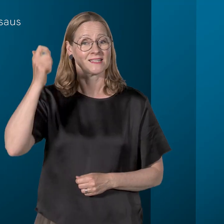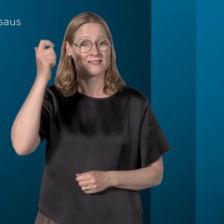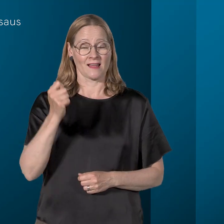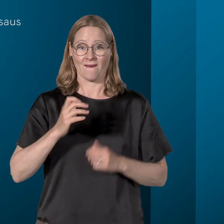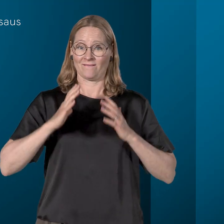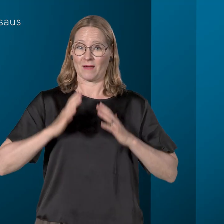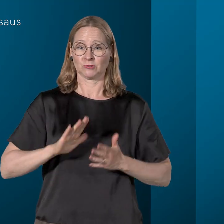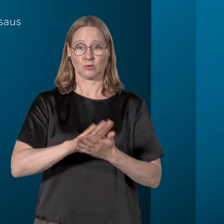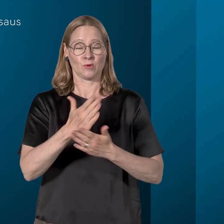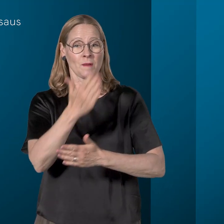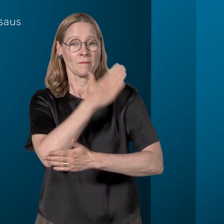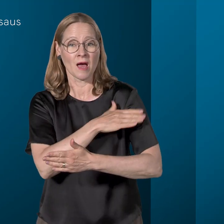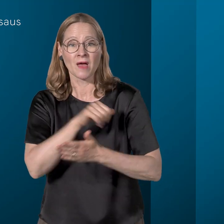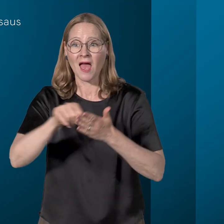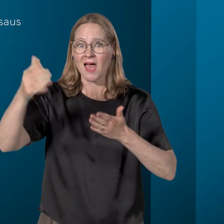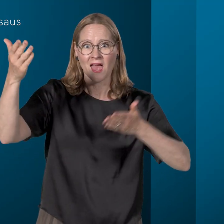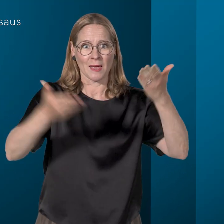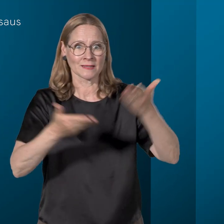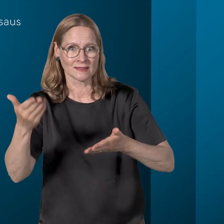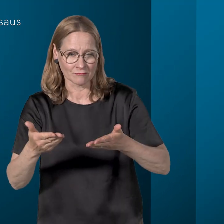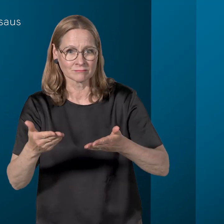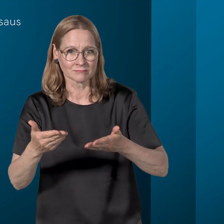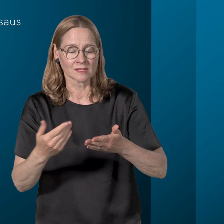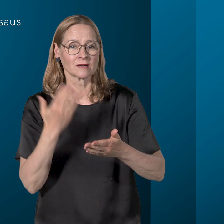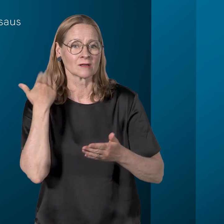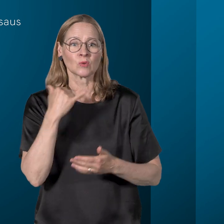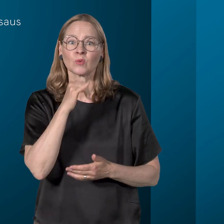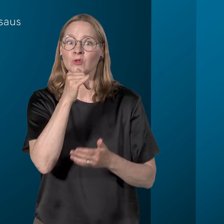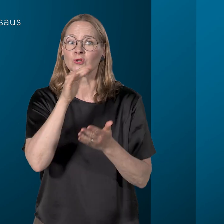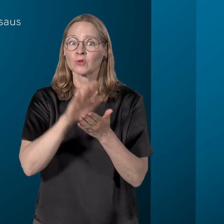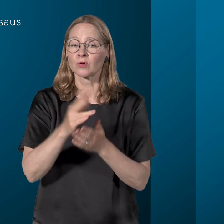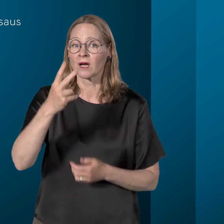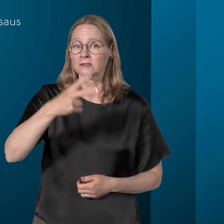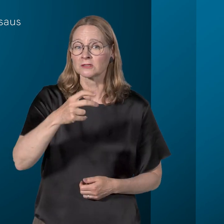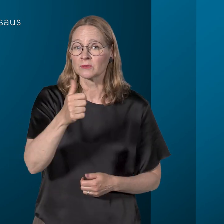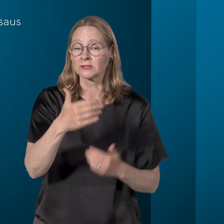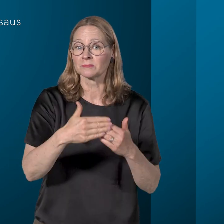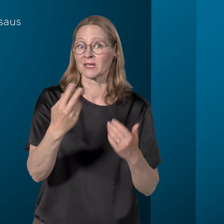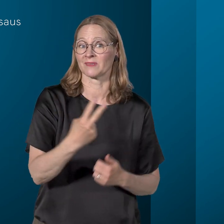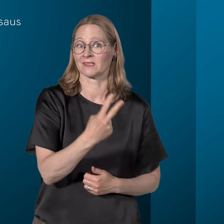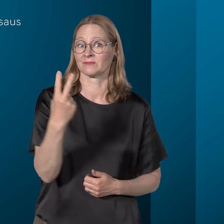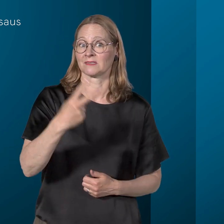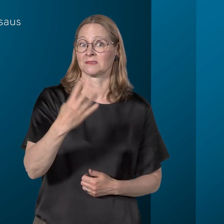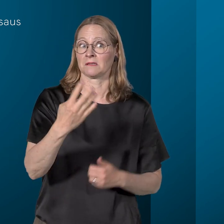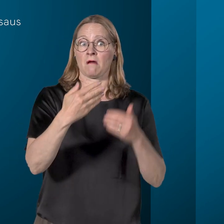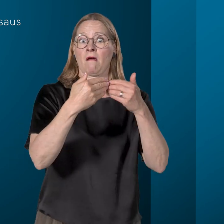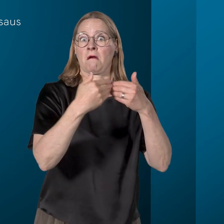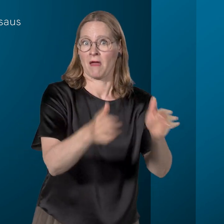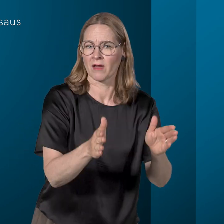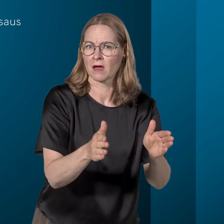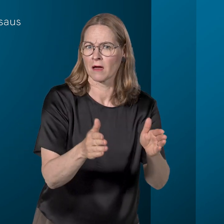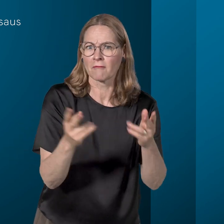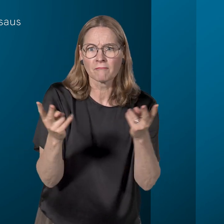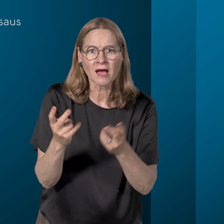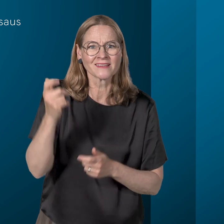Kela on avannut vammaisten tulkkauspalvelun hankinnan 29.4.2024 huolimatta siitä, -